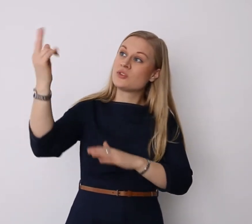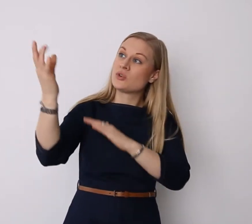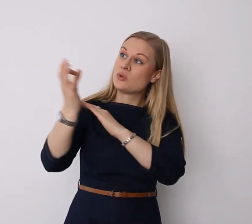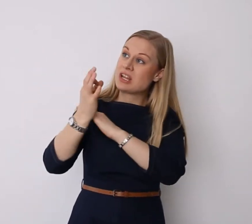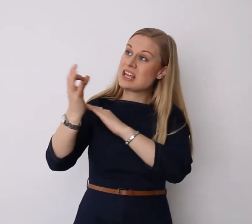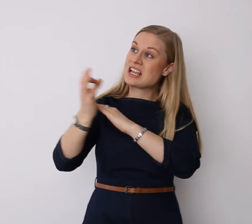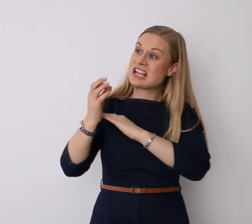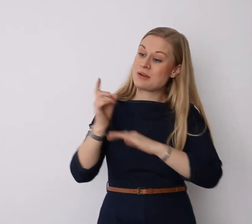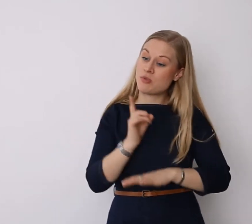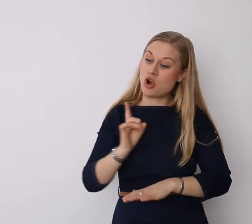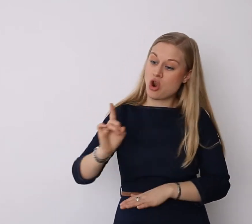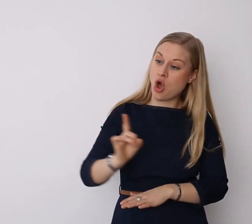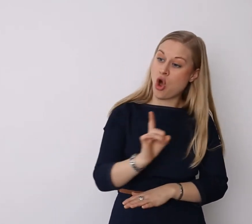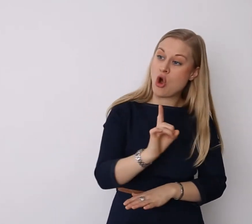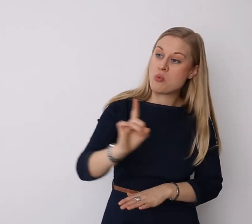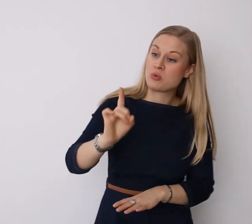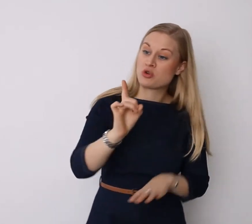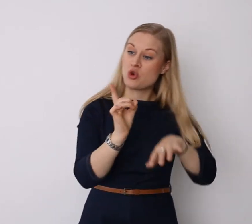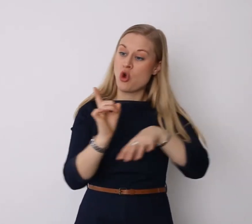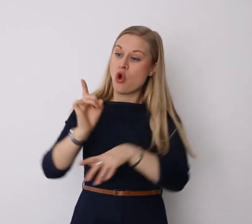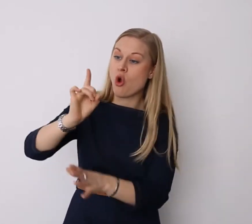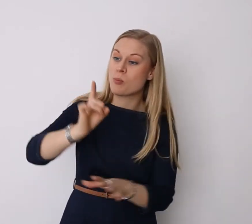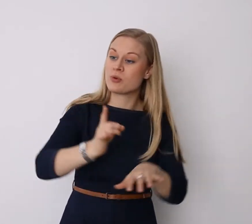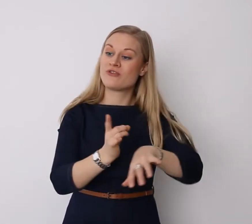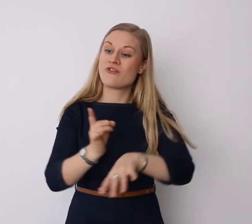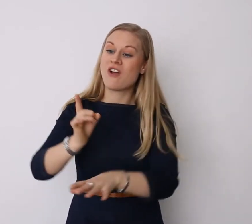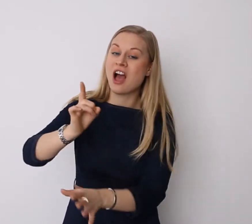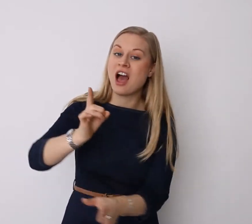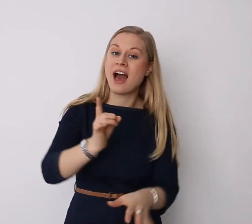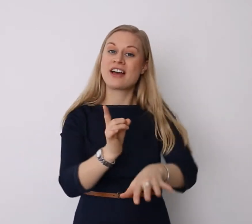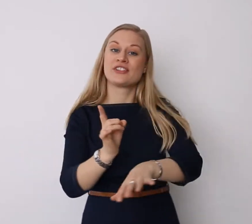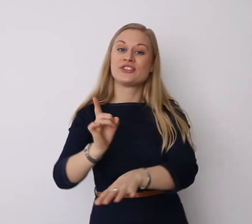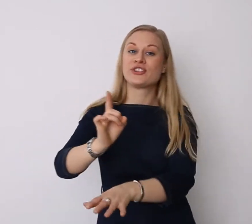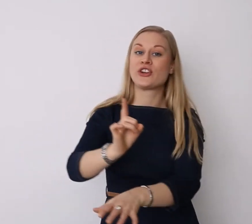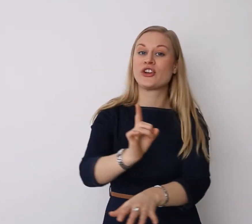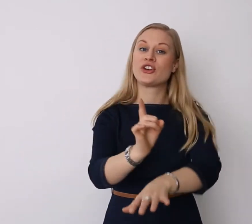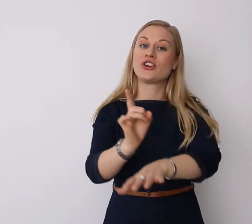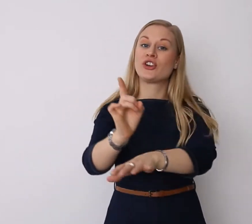U leert me lopen op het water,